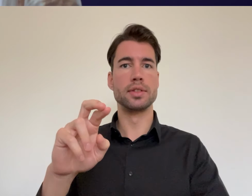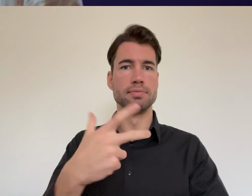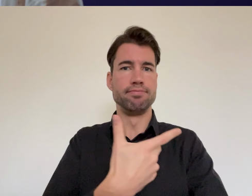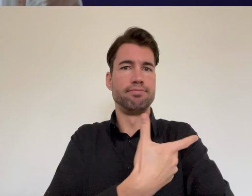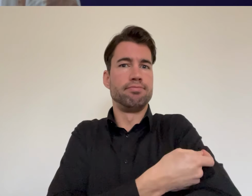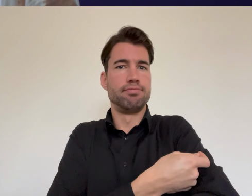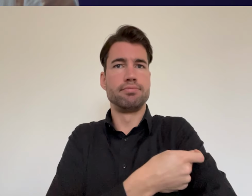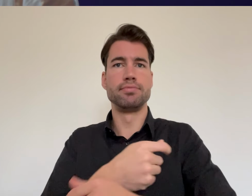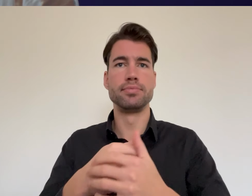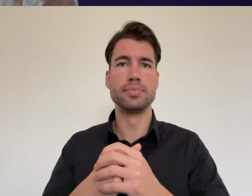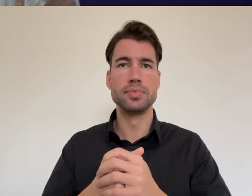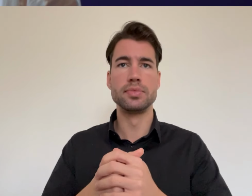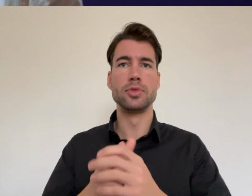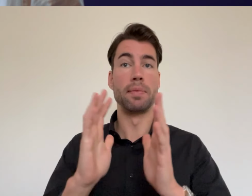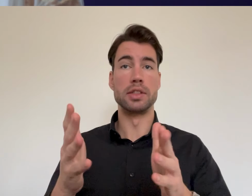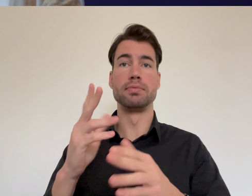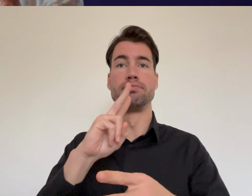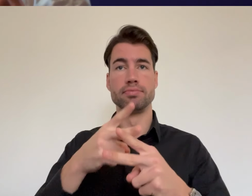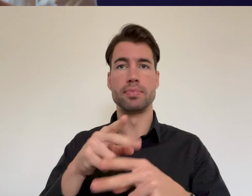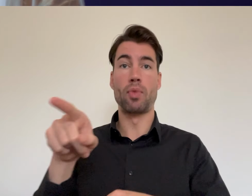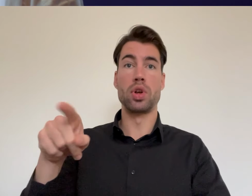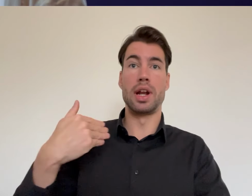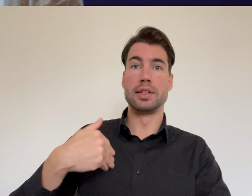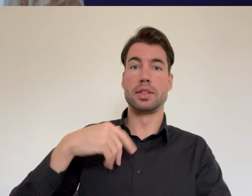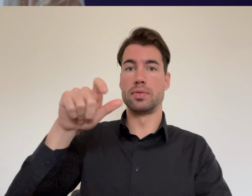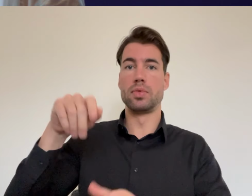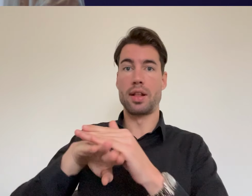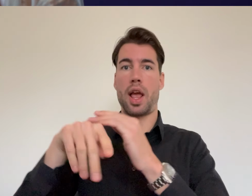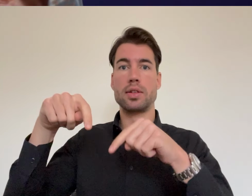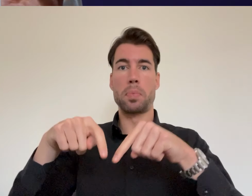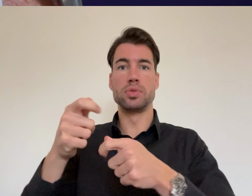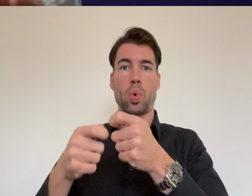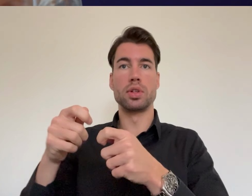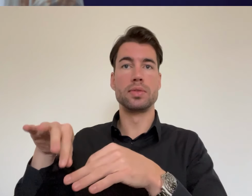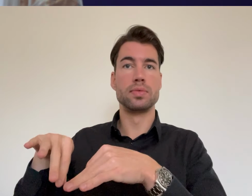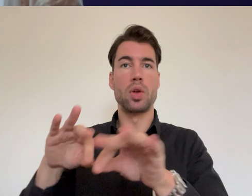vaccinatie is afgesproken voor cliënten in de gehandicaptenzorg. Trajectum doet daarin